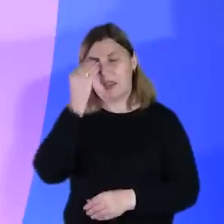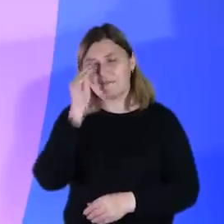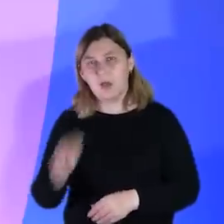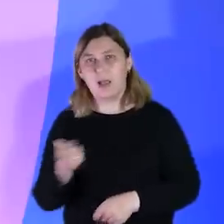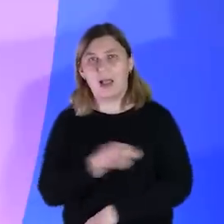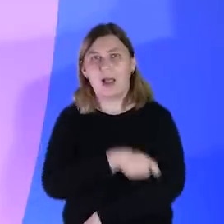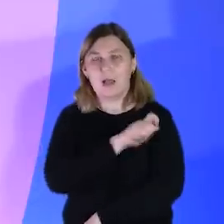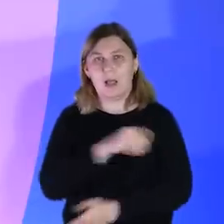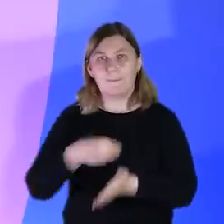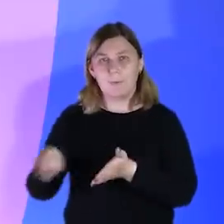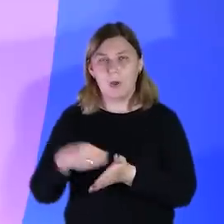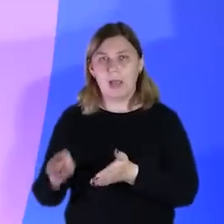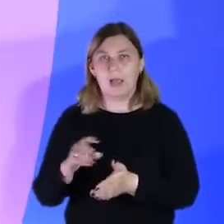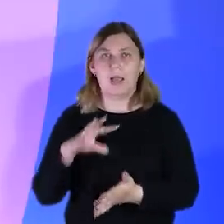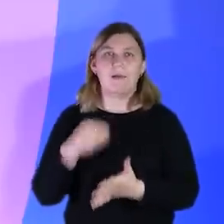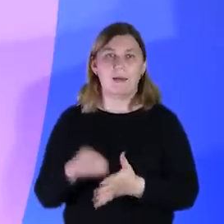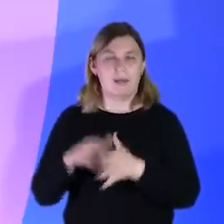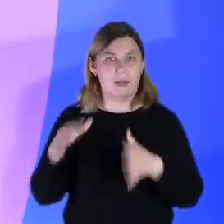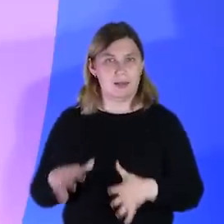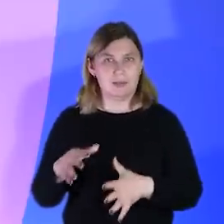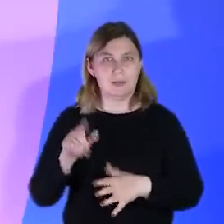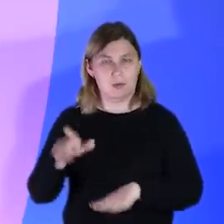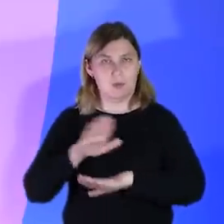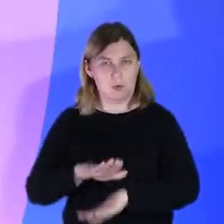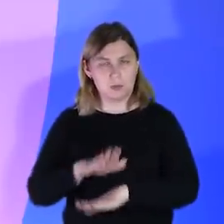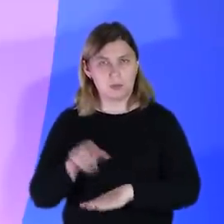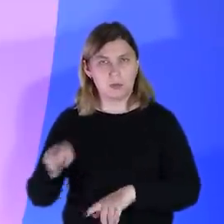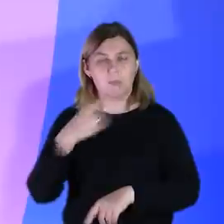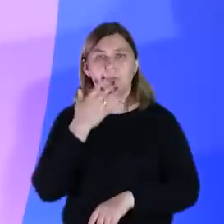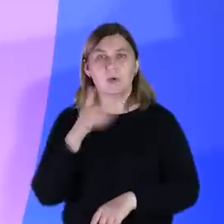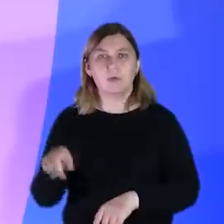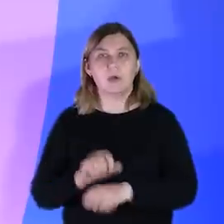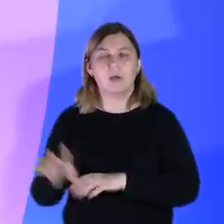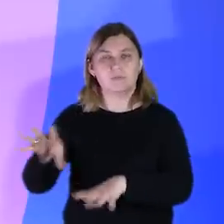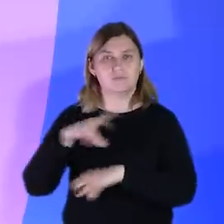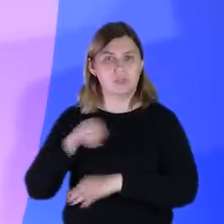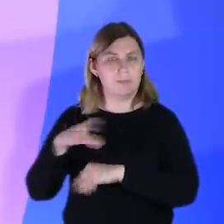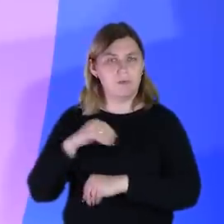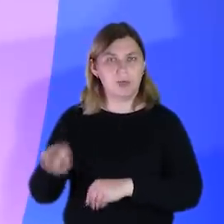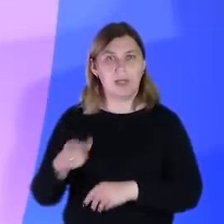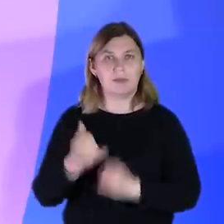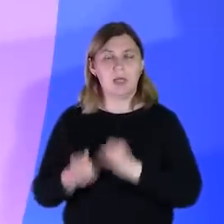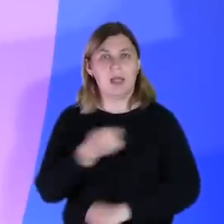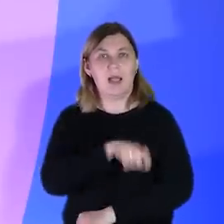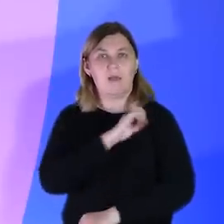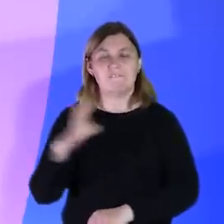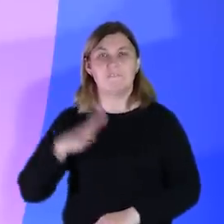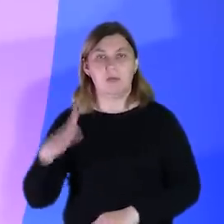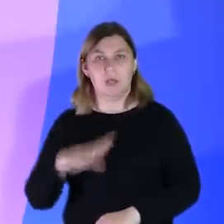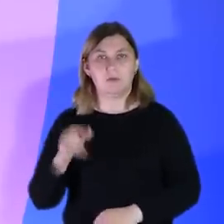i agencji opłacani z kasy wywiadu Korpusu Ochrony Pogranicza. Czyli tutaj klasycznie mówimy o werbunku, jeżeli agent był wartościowy, docierał do